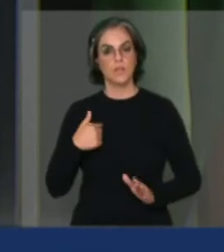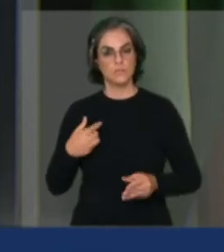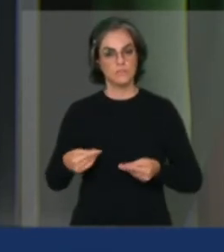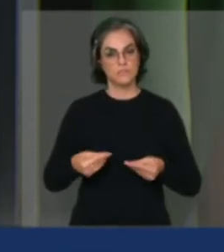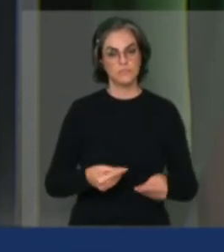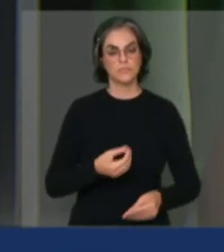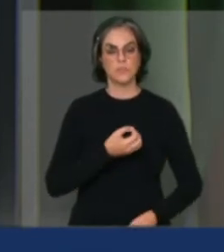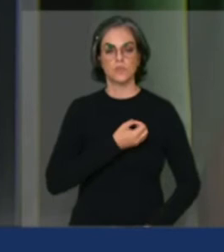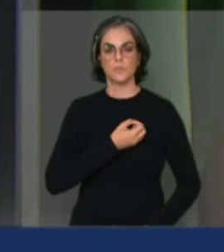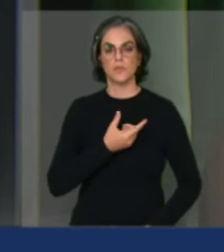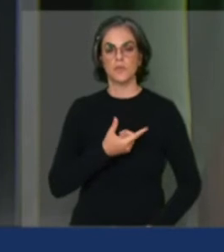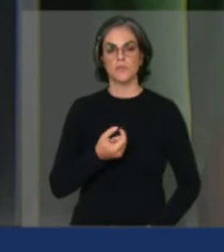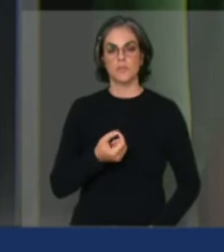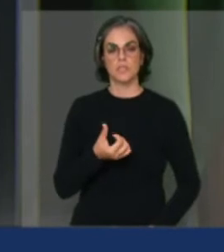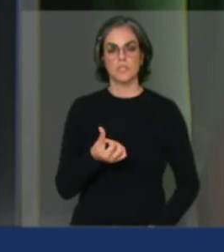CASA, PROJETO DE LEI 2064/2021, E COM MAIS 41